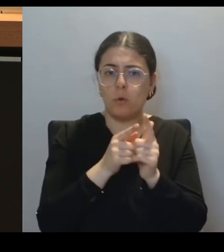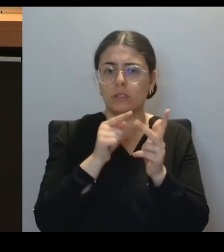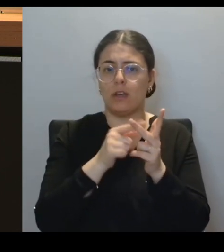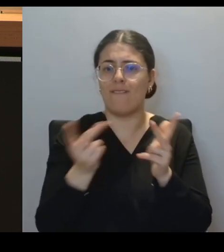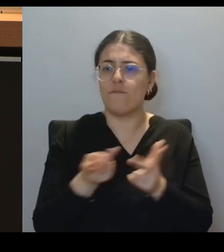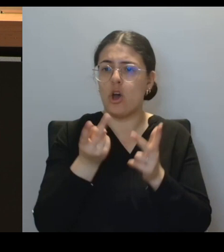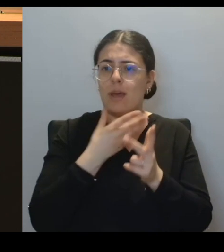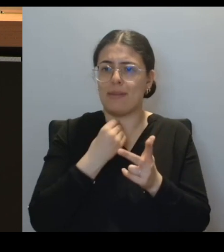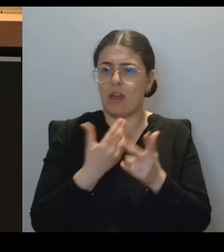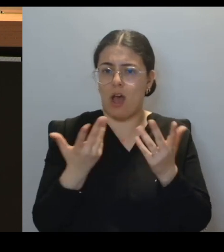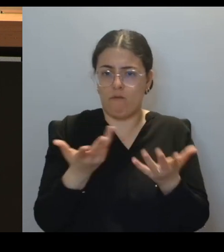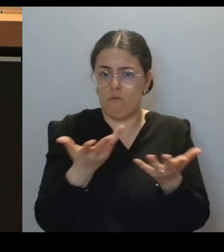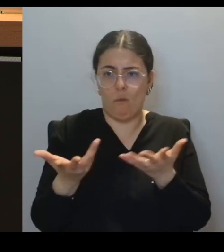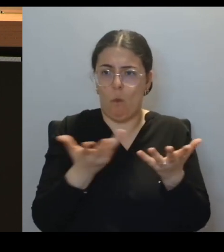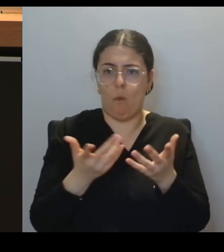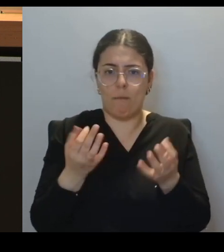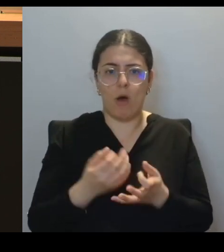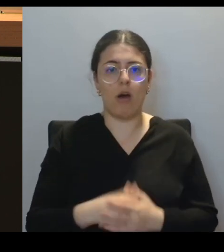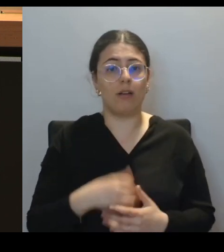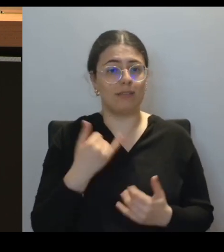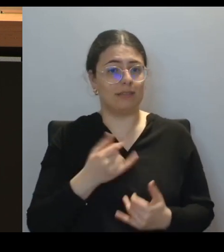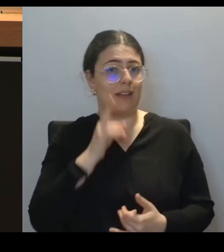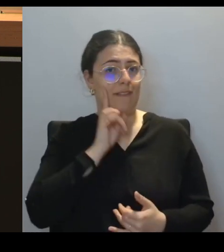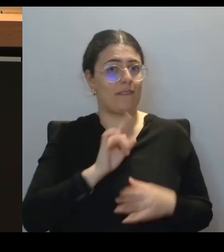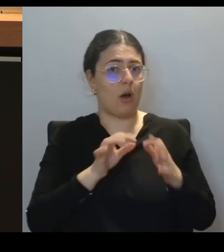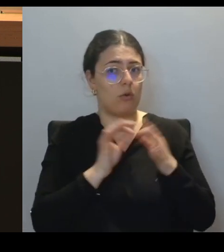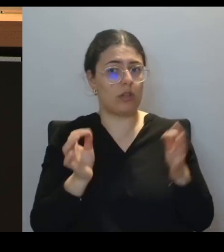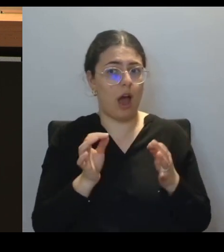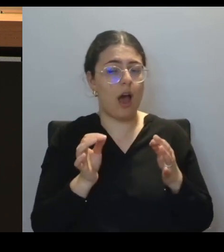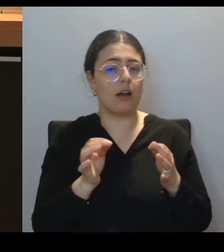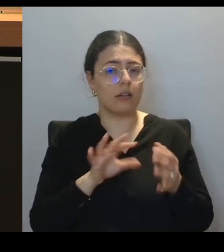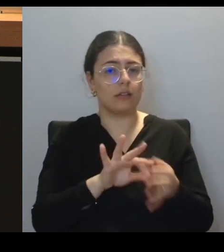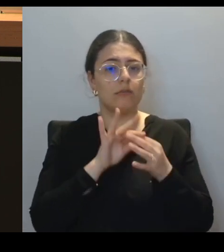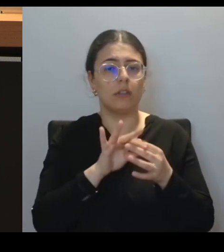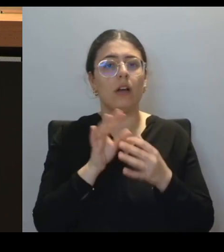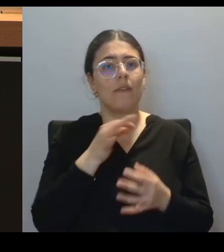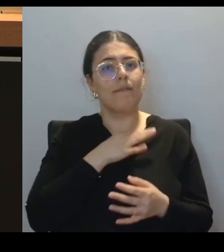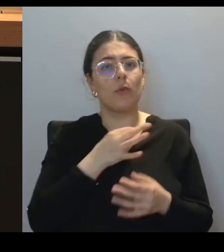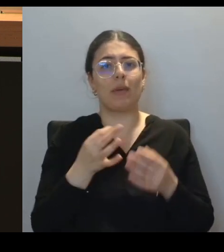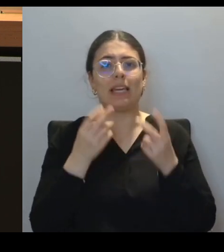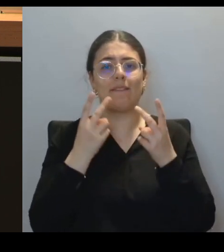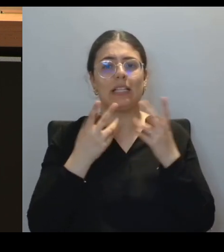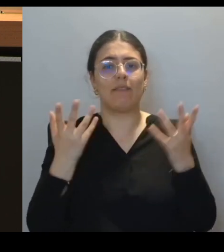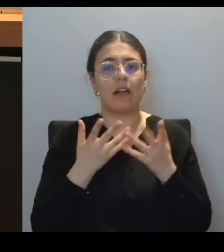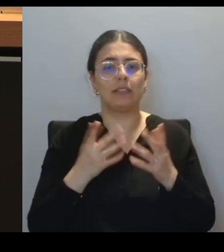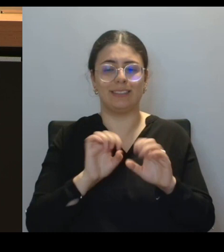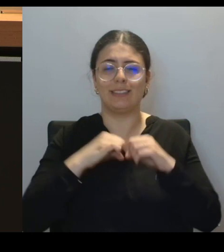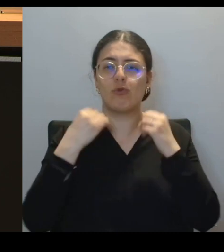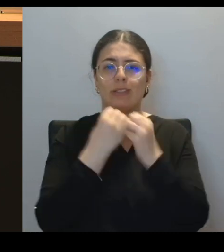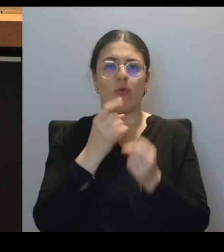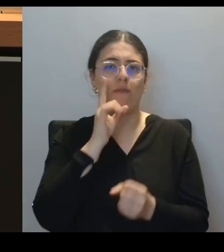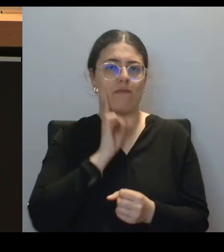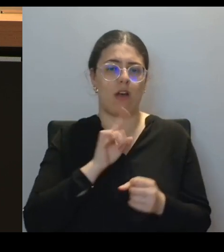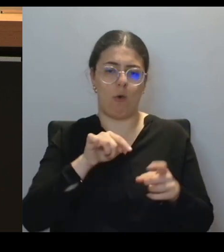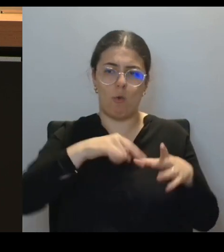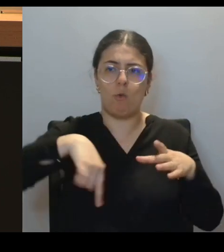ist wichtig, die Situation der Frauen berufstätig in der Kreativ und Digitalwirtschaft zu beobachten und zu sehen, wie hat es sich entwickelt.